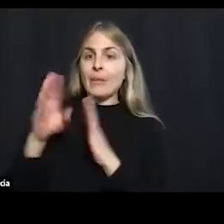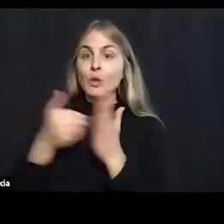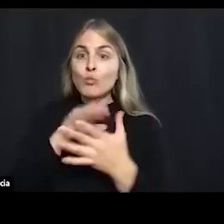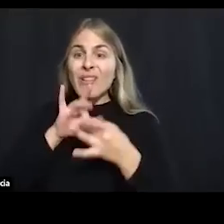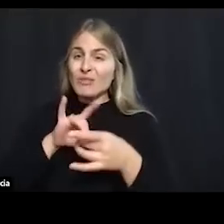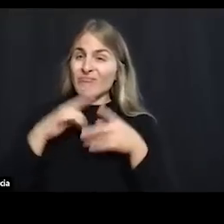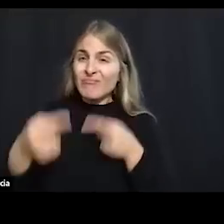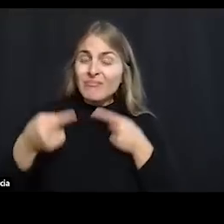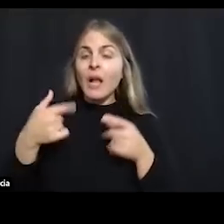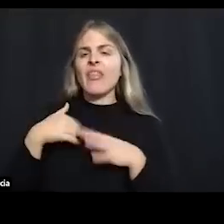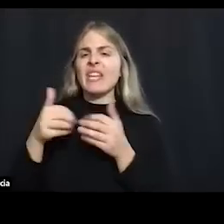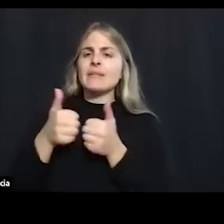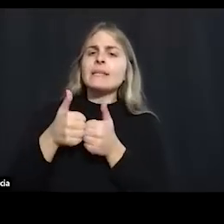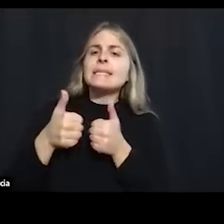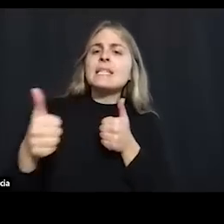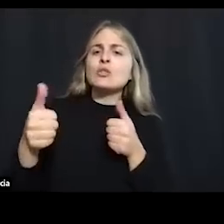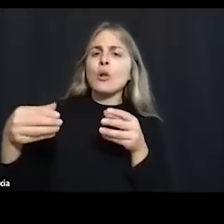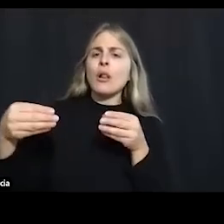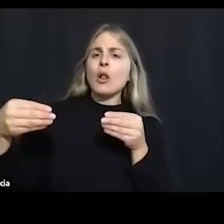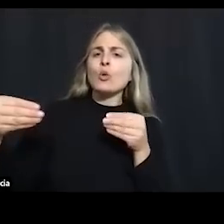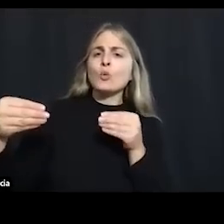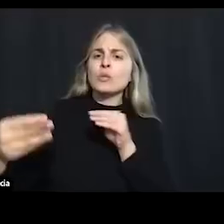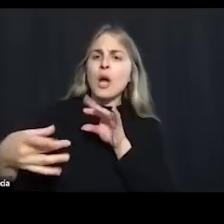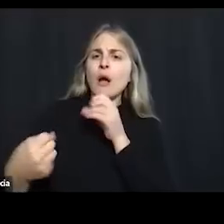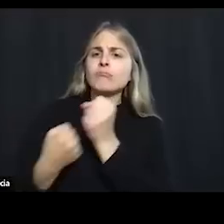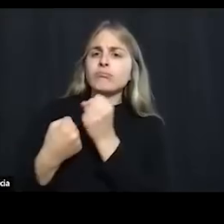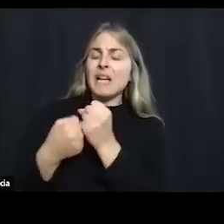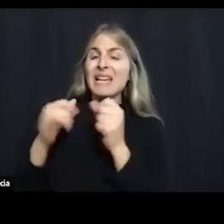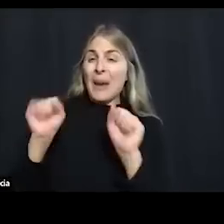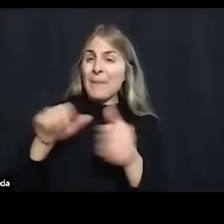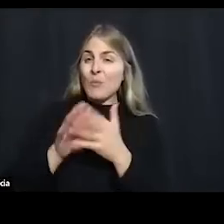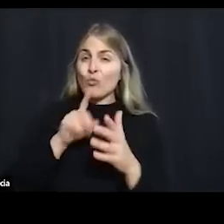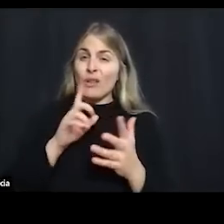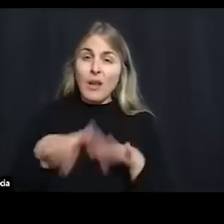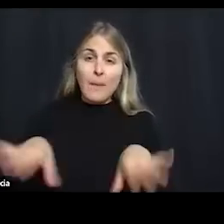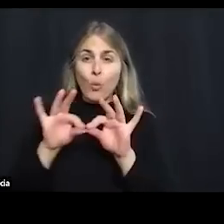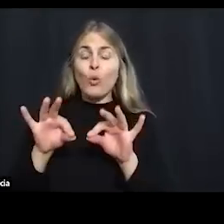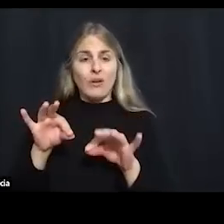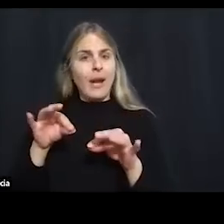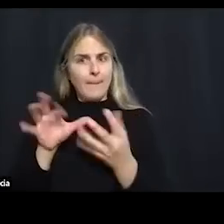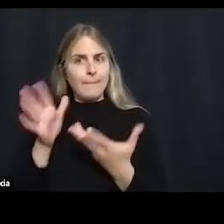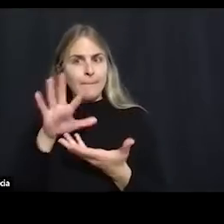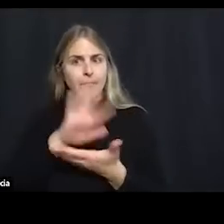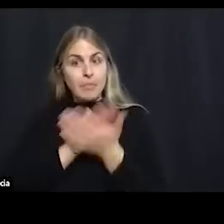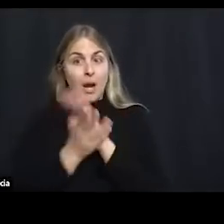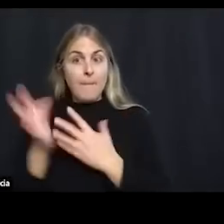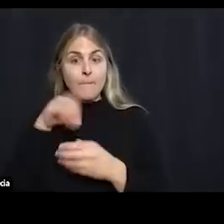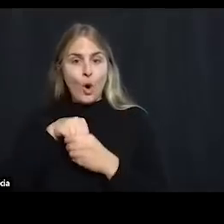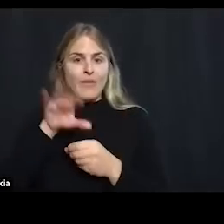estos apoyos distales, estas conexiones sueltas pueden ser realmente importantes y ser en parte de las actividades diarias regulares